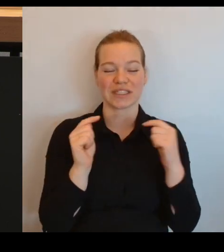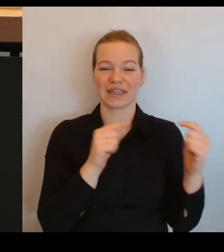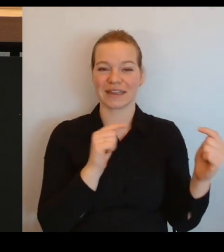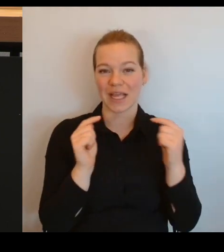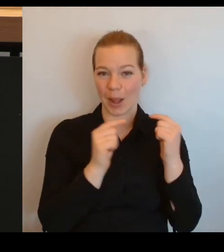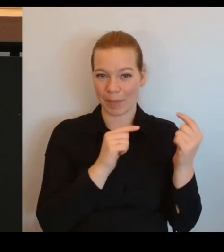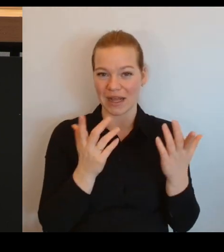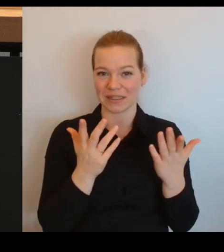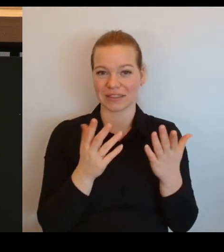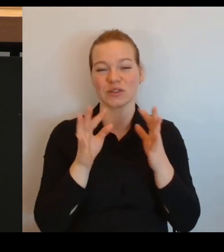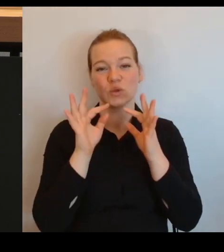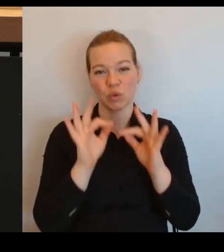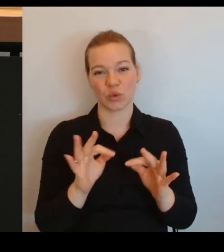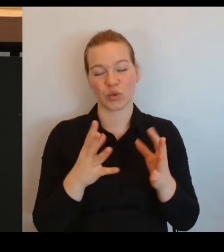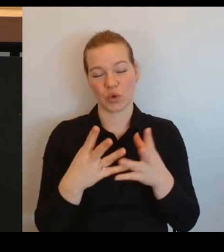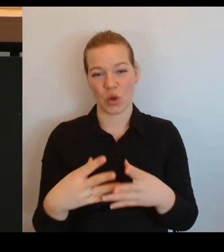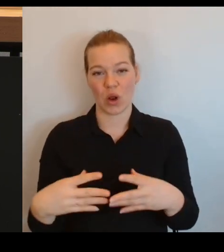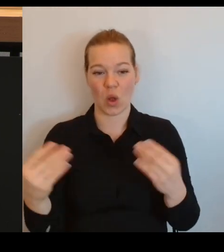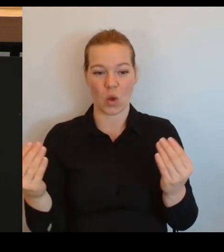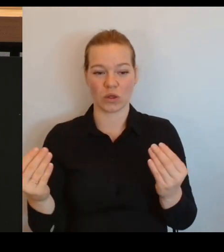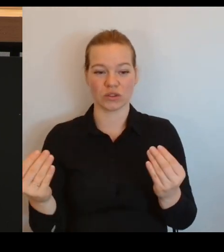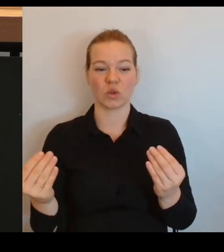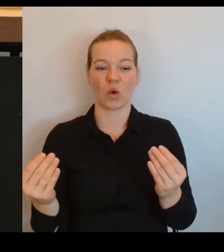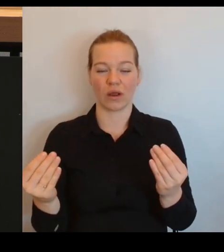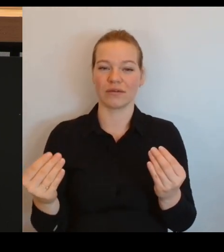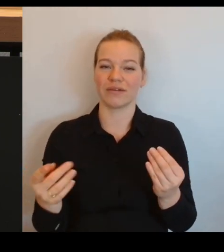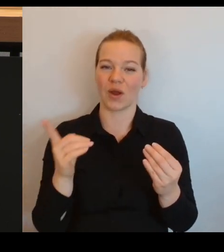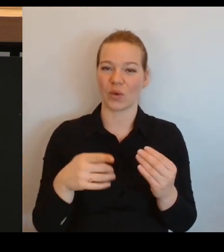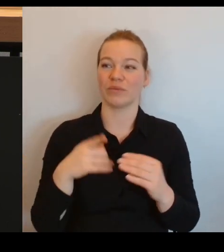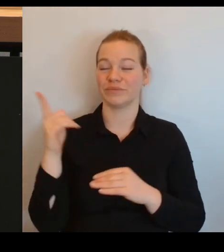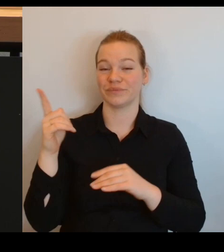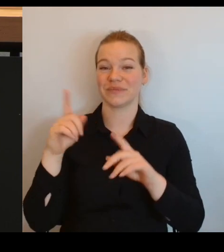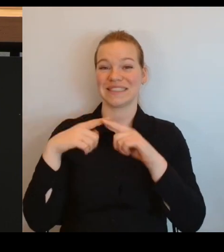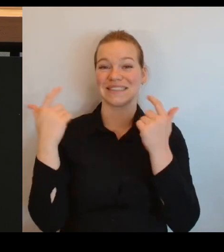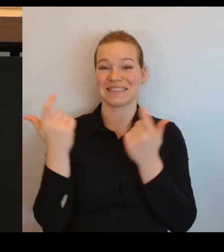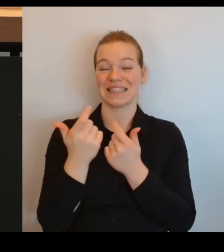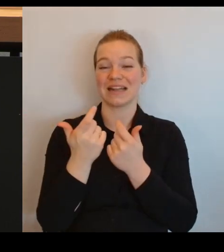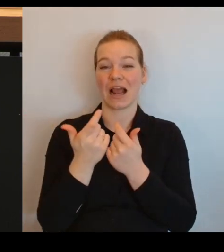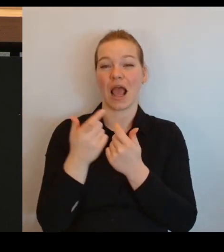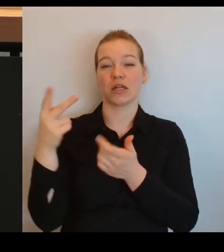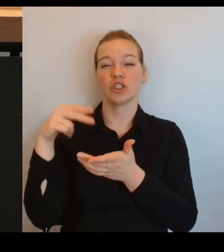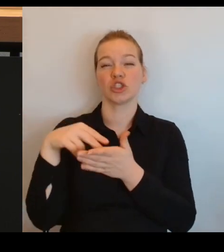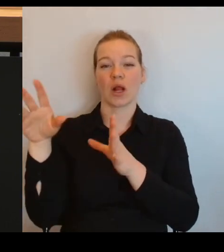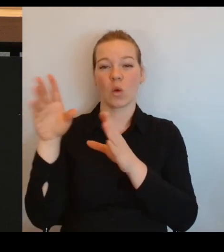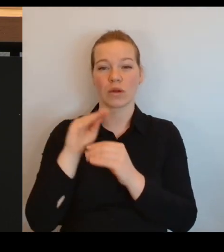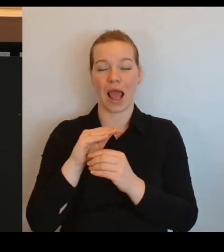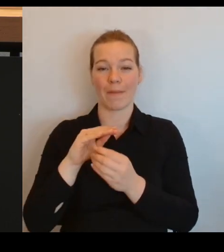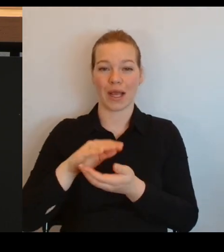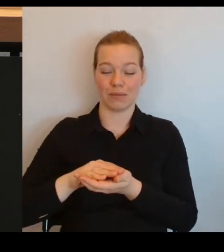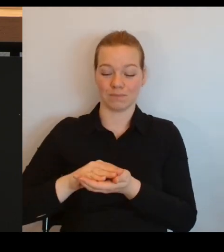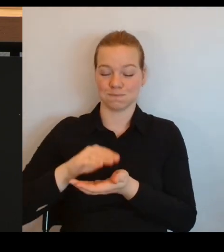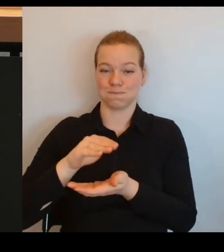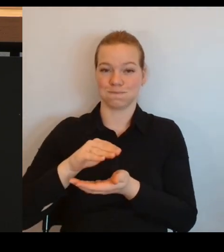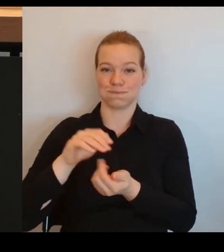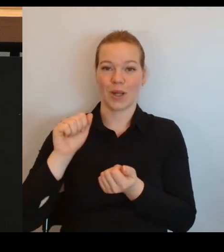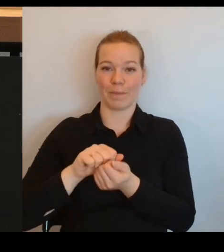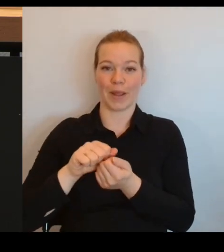gestern Abend erreichte, werden wir uns dann auch gebührend auseinandersetzen können. So schnell bin ich dann im Lesen doch wieder nicht. Vielen Dank!